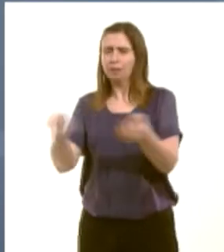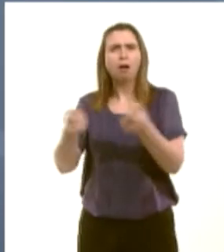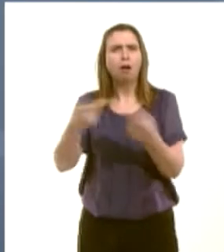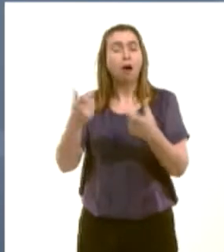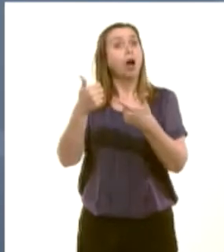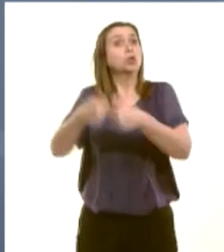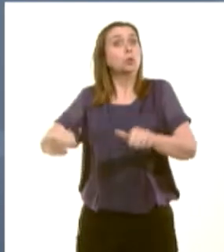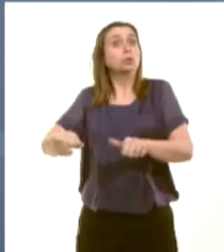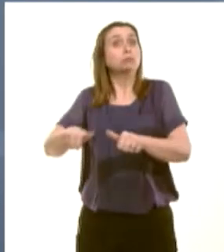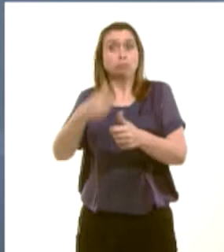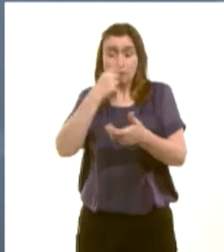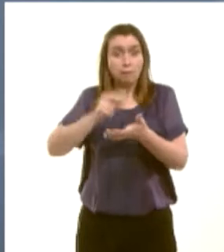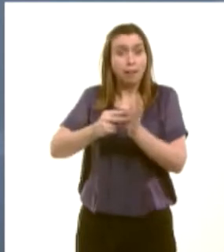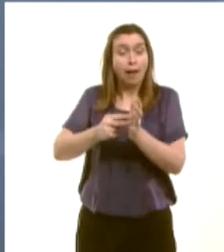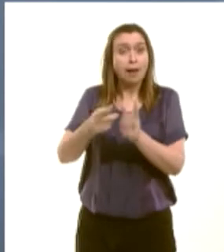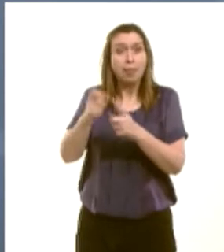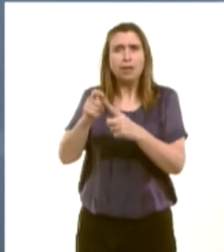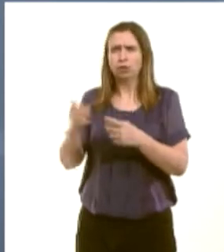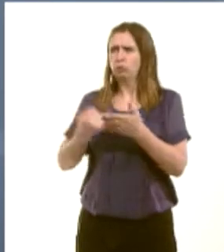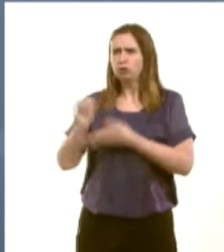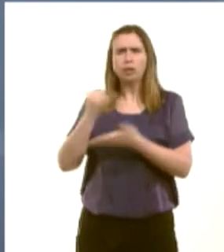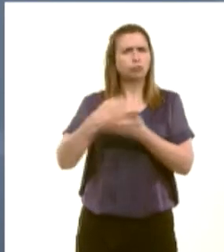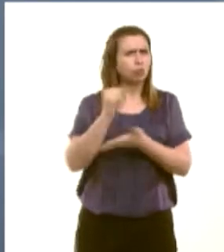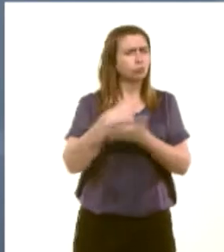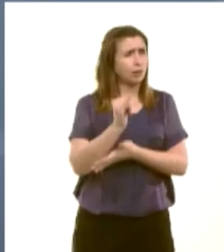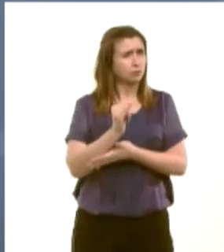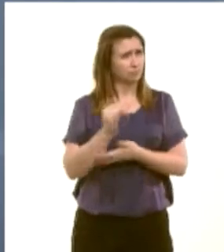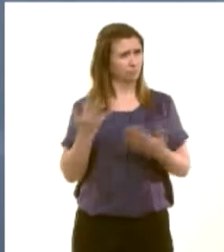heddiw ddweud bod y Llywodraeth yn fodlon dod ymlaen ‚ gwelliannau eu hunan i sicrhau